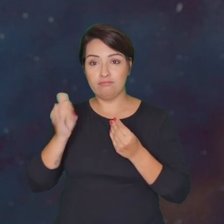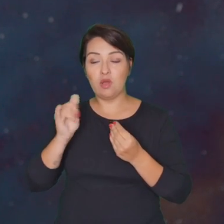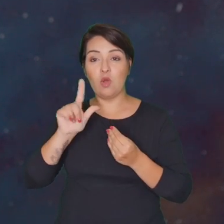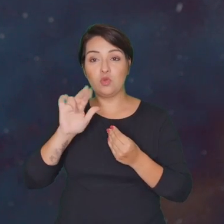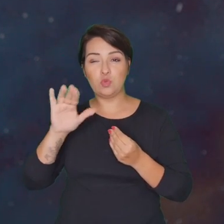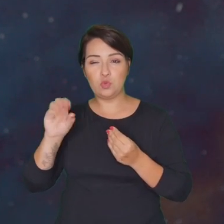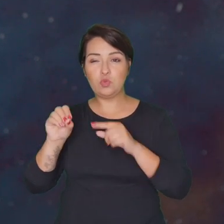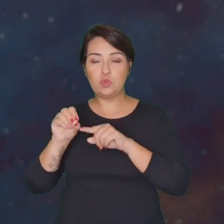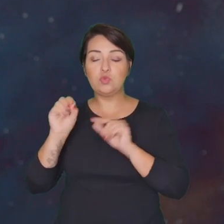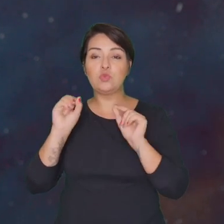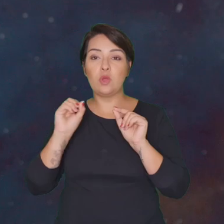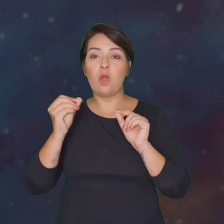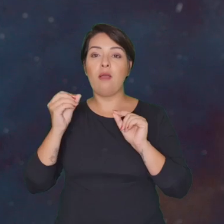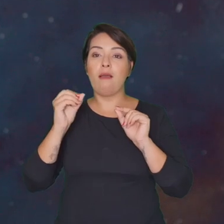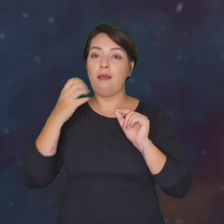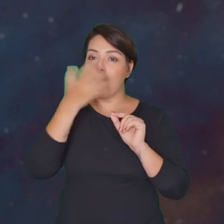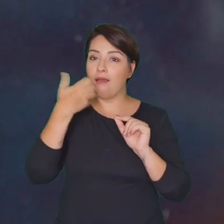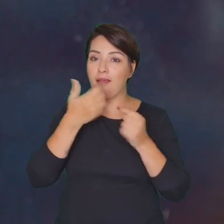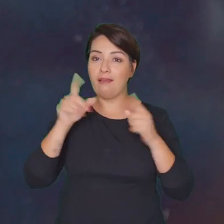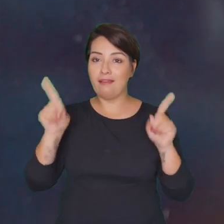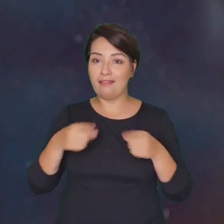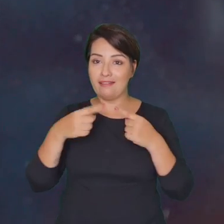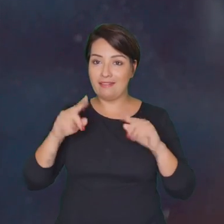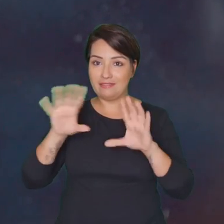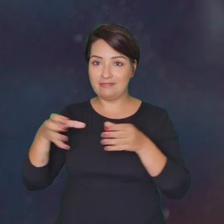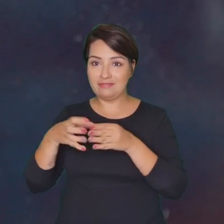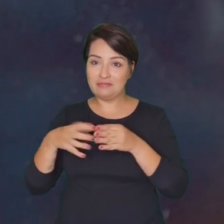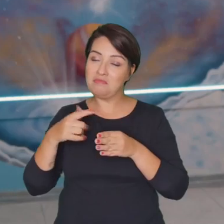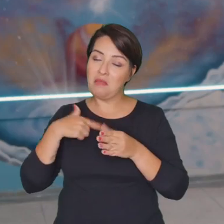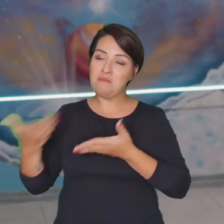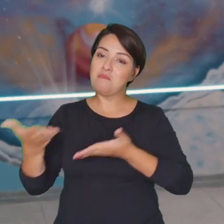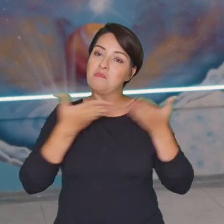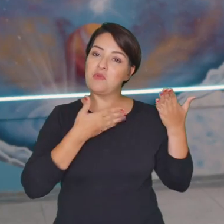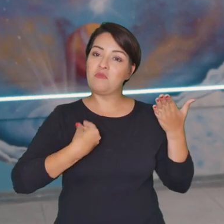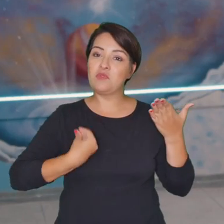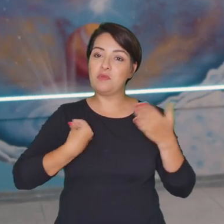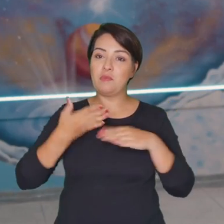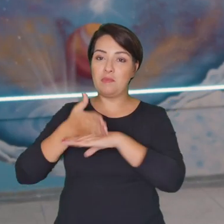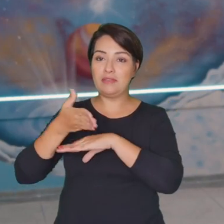sobre o coral, ele me convidou para participar. E a escola proporcionando isso,